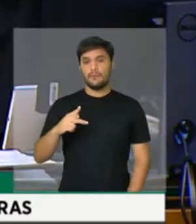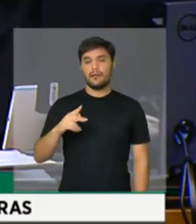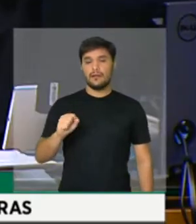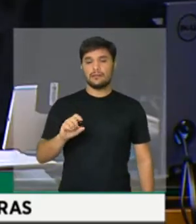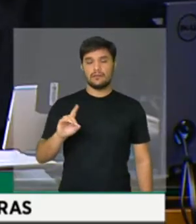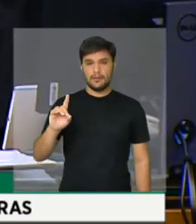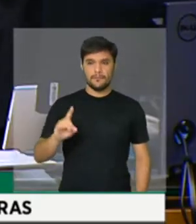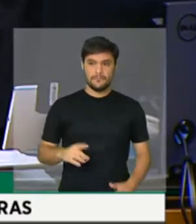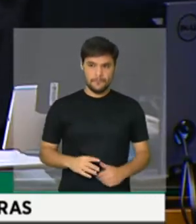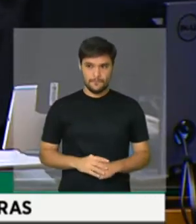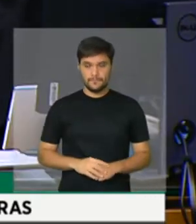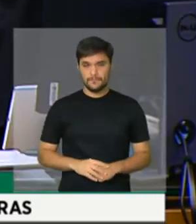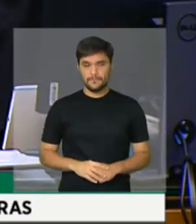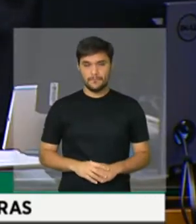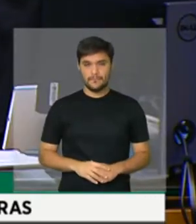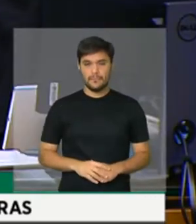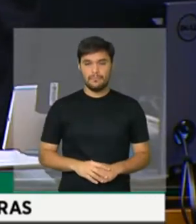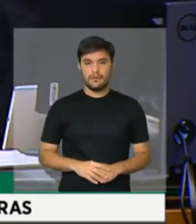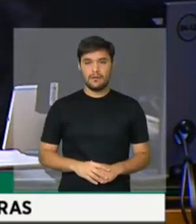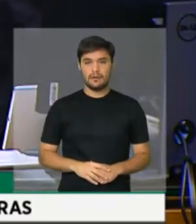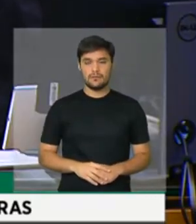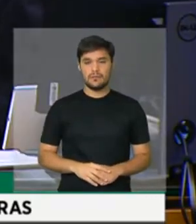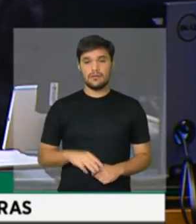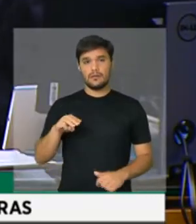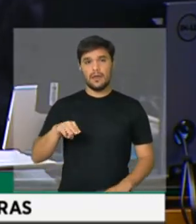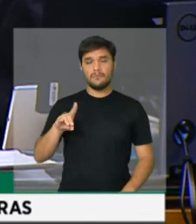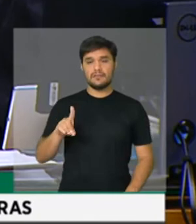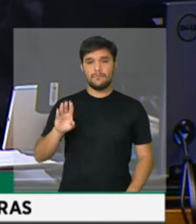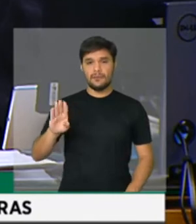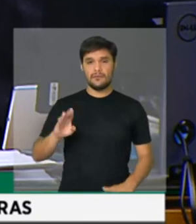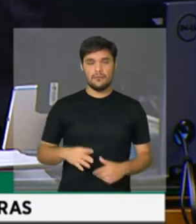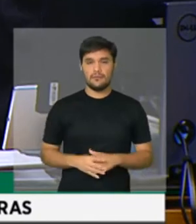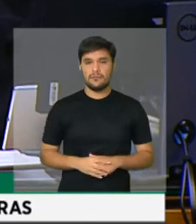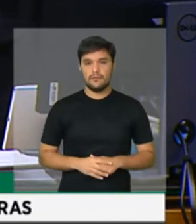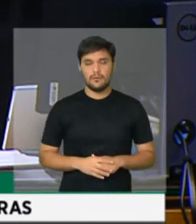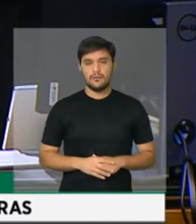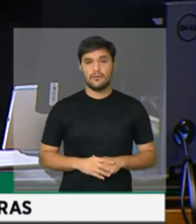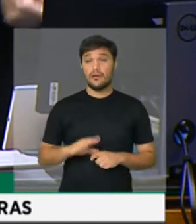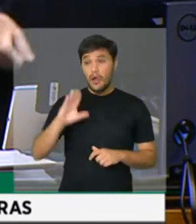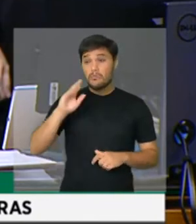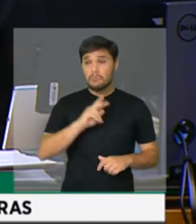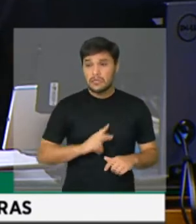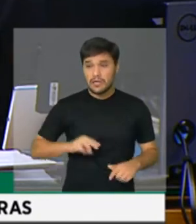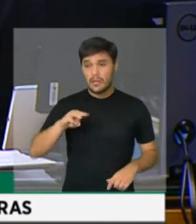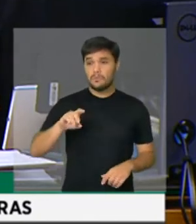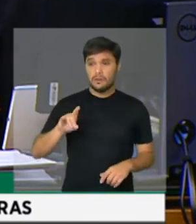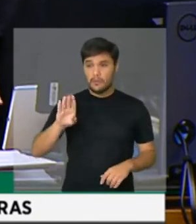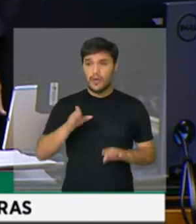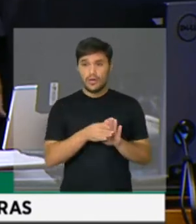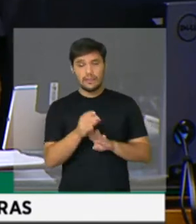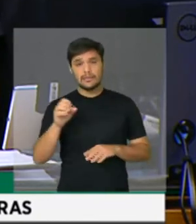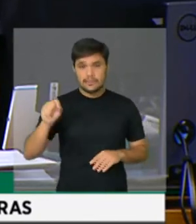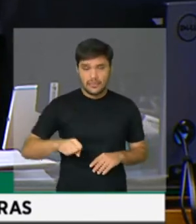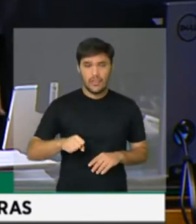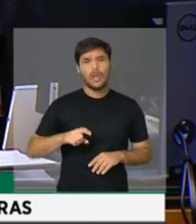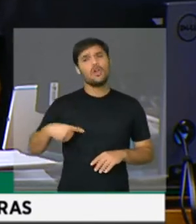[INTERRUPÇÃO NO ÁUDIO] [DEPUTADO]: PL ORIENTA NÃO, SR. PRESIDENTE. [PRESIDENTE]: COMO ORIENTA O PROGRESSISTAS?